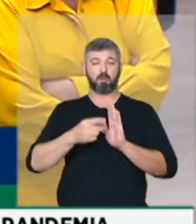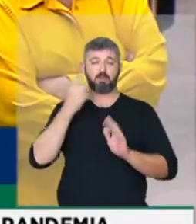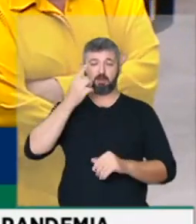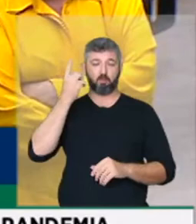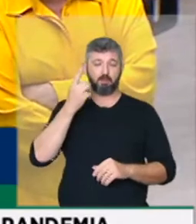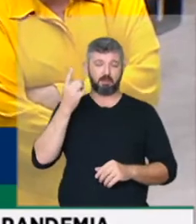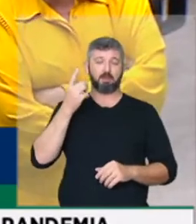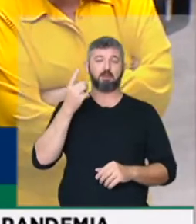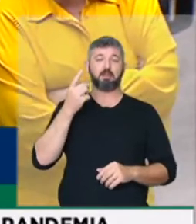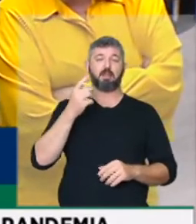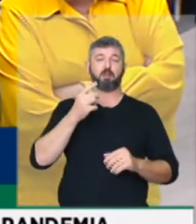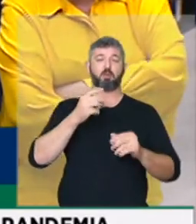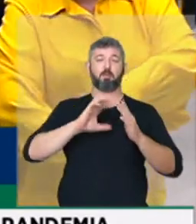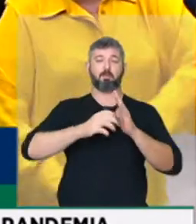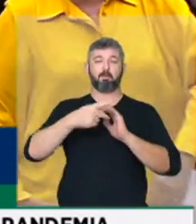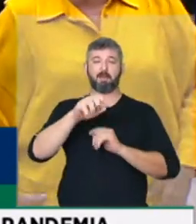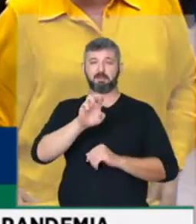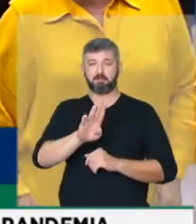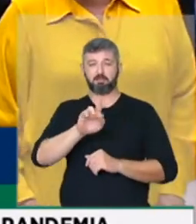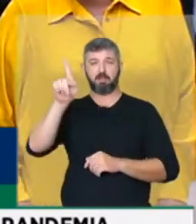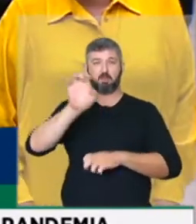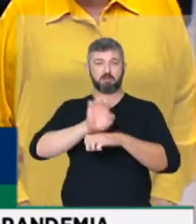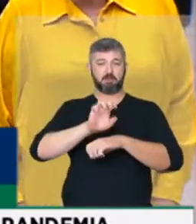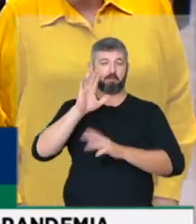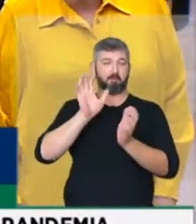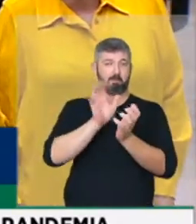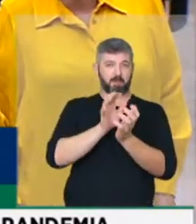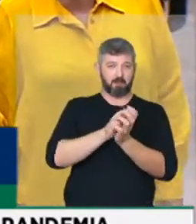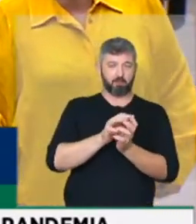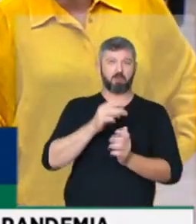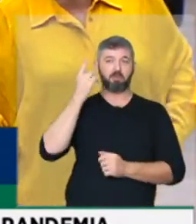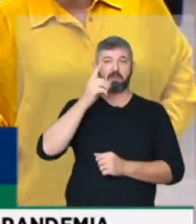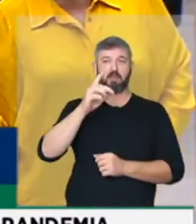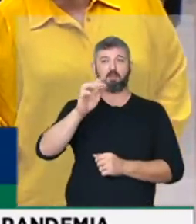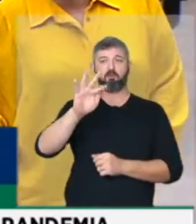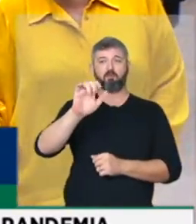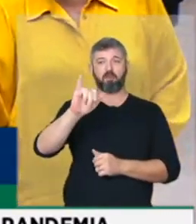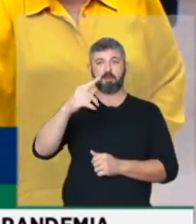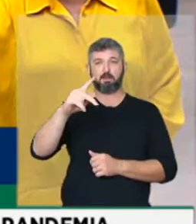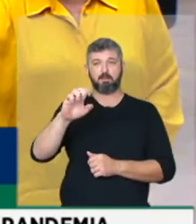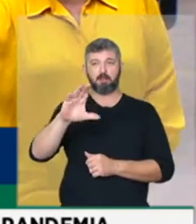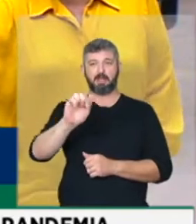DO DEPUTADO FELIPE CARRERAS DO PSB DE PERNAMBUCO. ESSE PROJETO JÁ HAVIA SIDO APROVADO NA CÂMARA DOS DEPUTADOS, SEGUIU PARA O SENADO, FOI ALTERADO LÁ NO